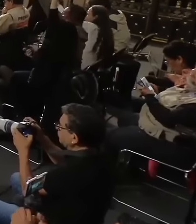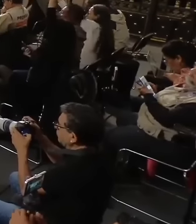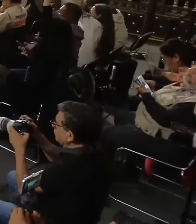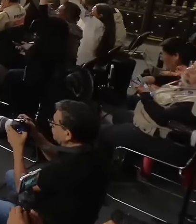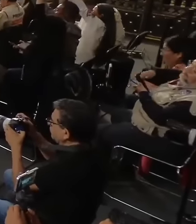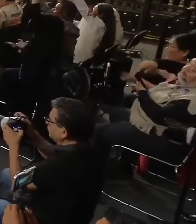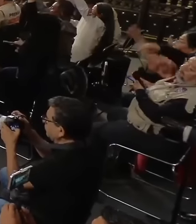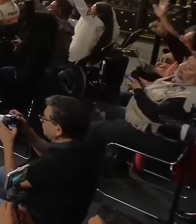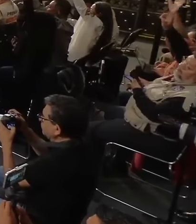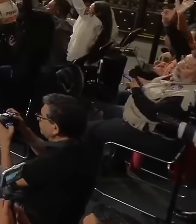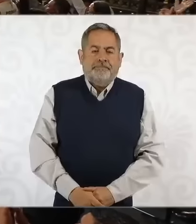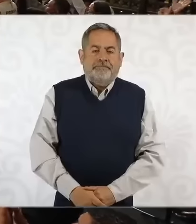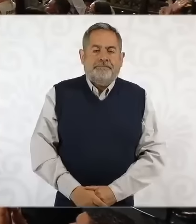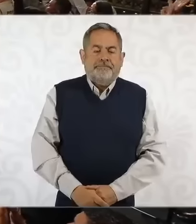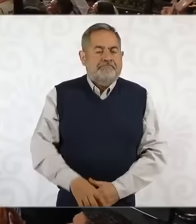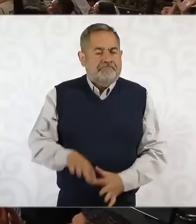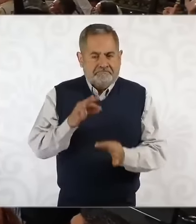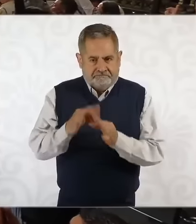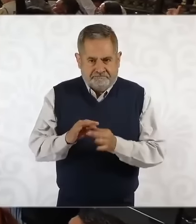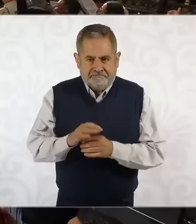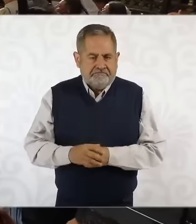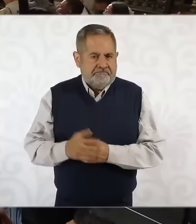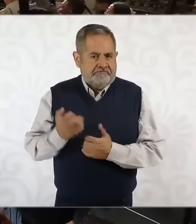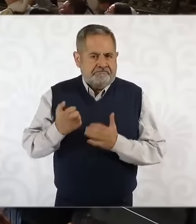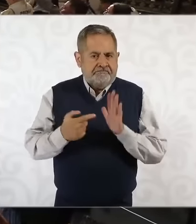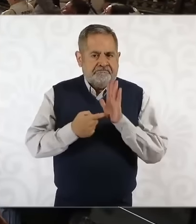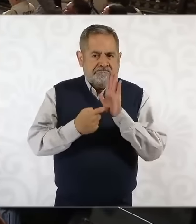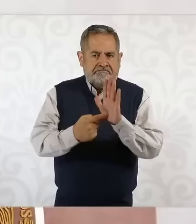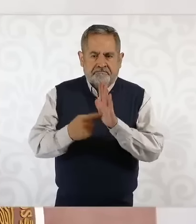Listo. Pues este es el resultado del mes de mayo.